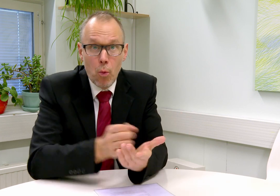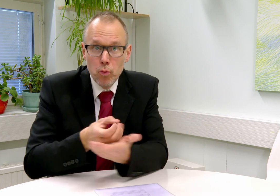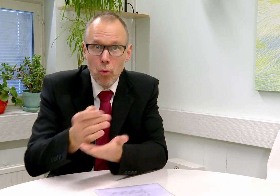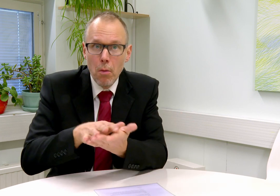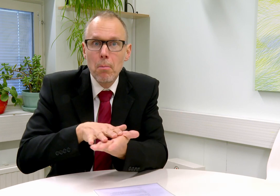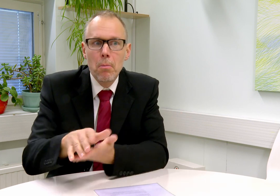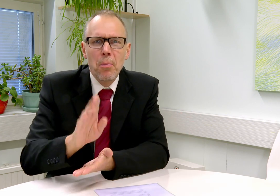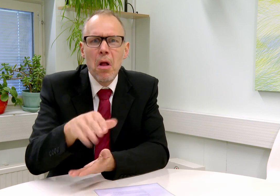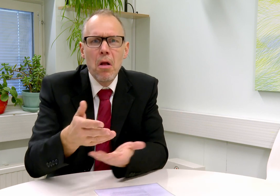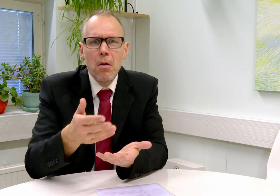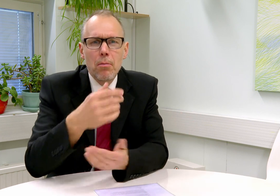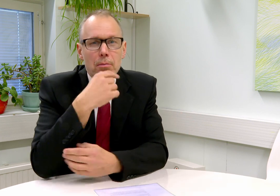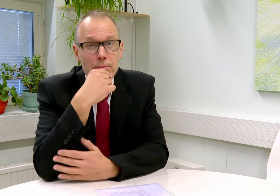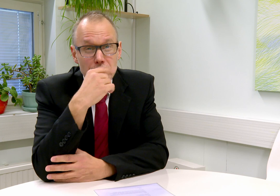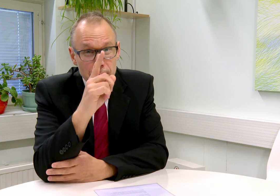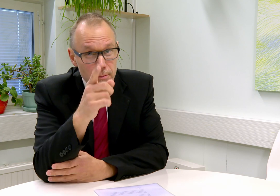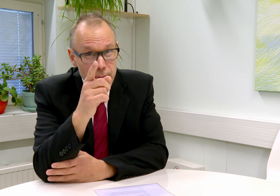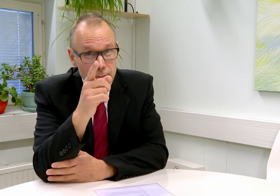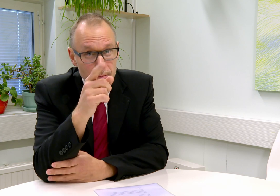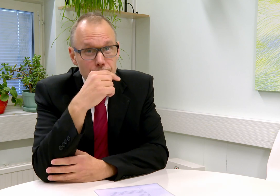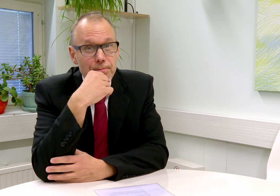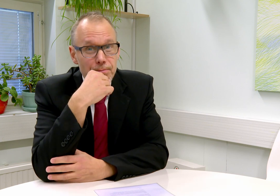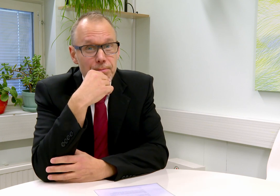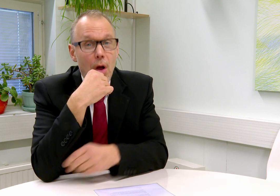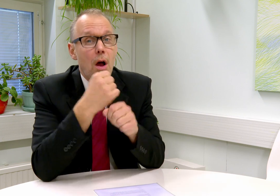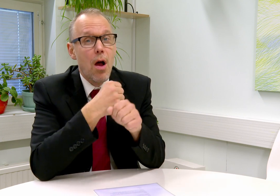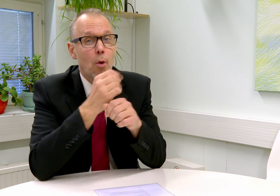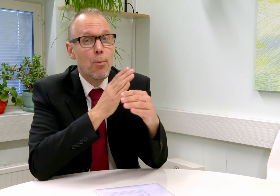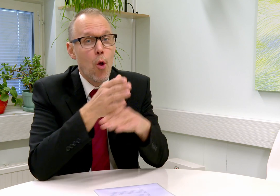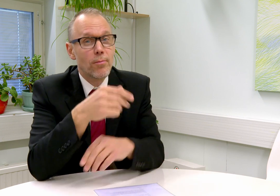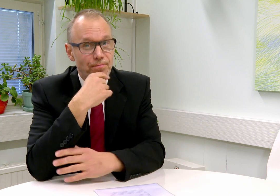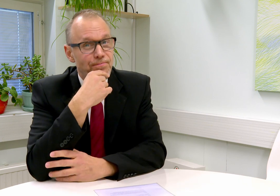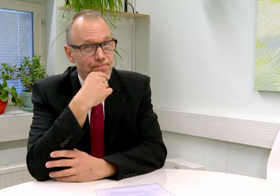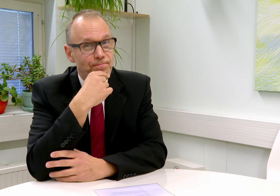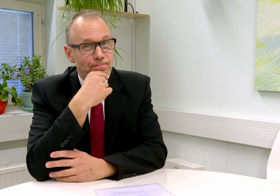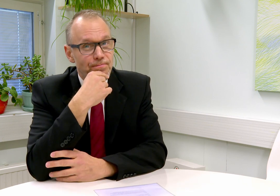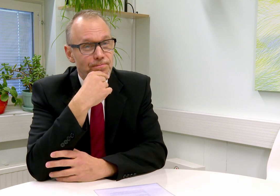Mihin ne loput rahat sitten muka menevät? Minäpä tiedän. Kahviin ja pullaan.